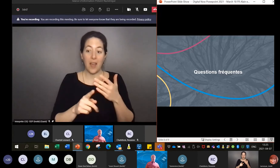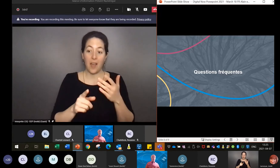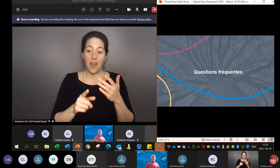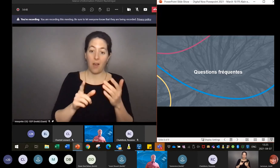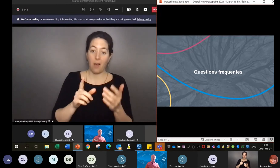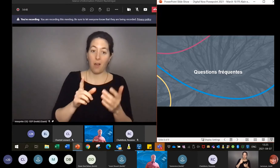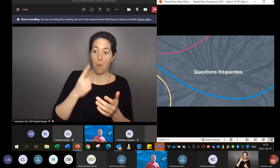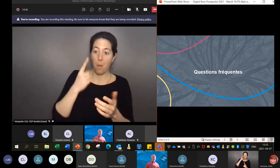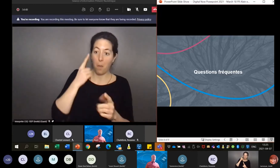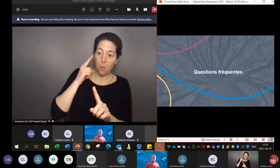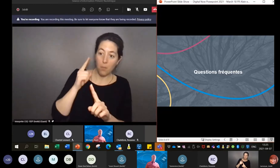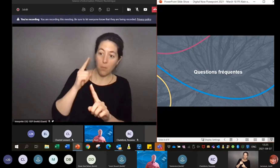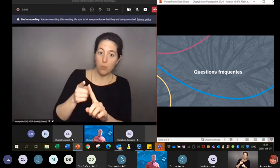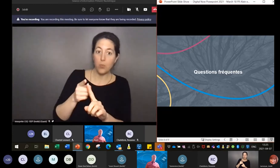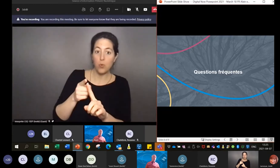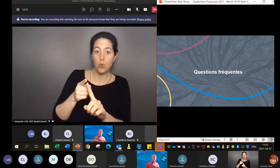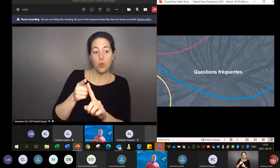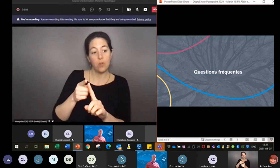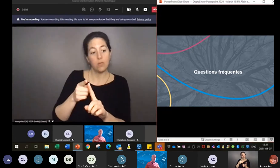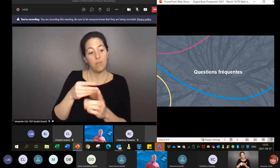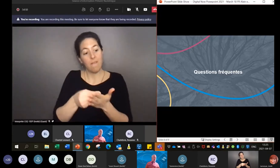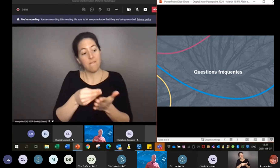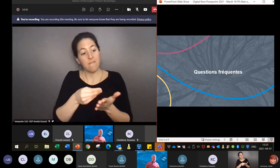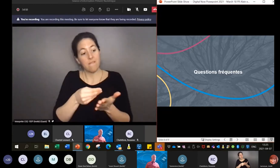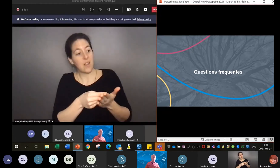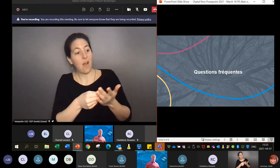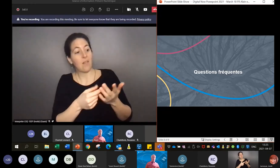une partie de votre fonctionnement,